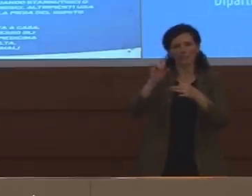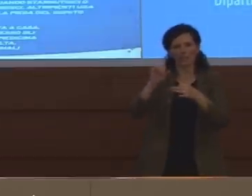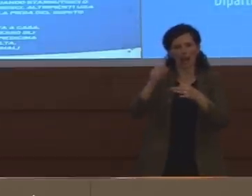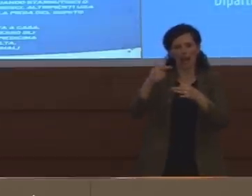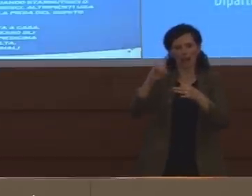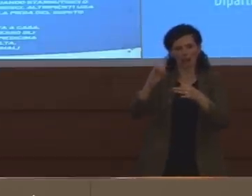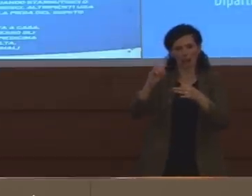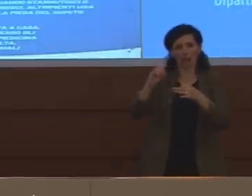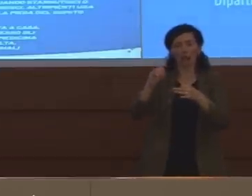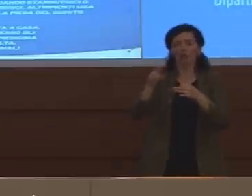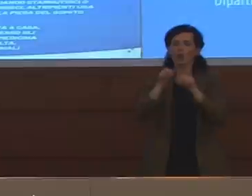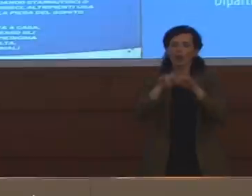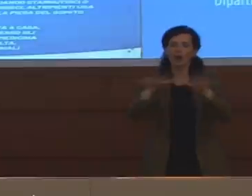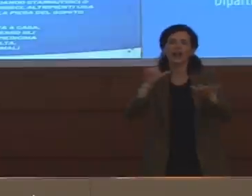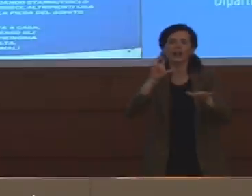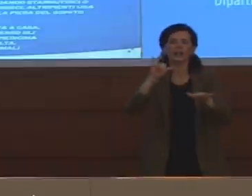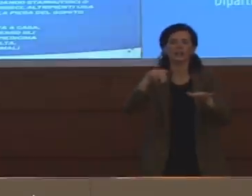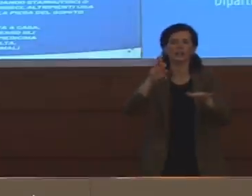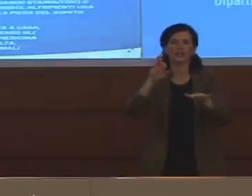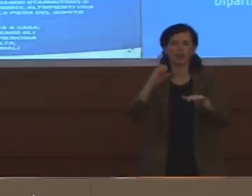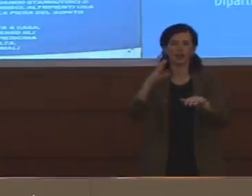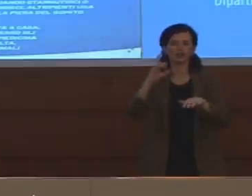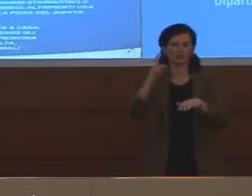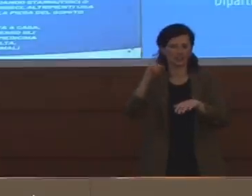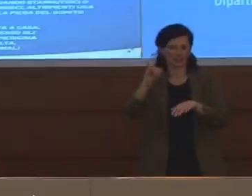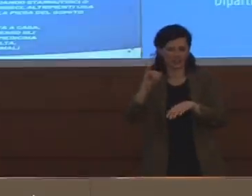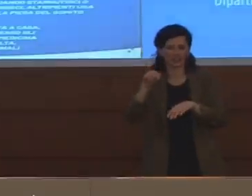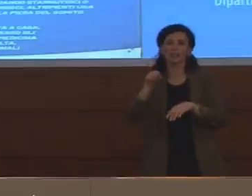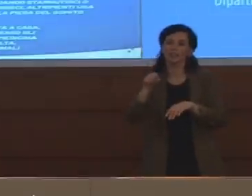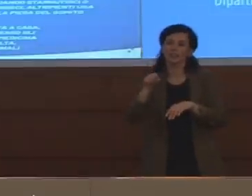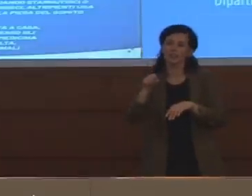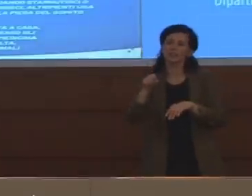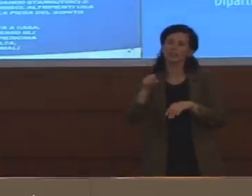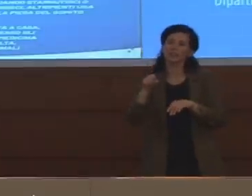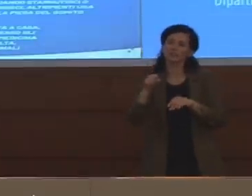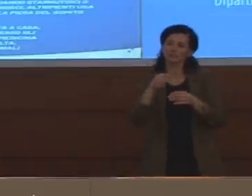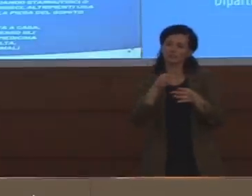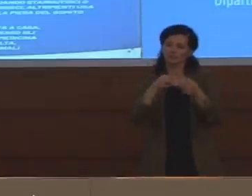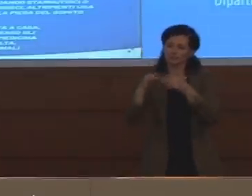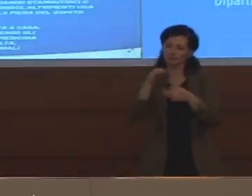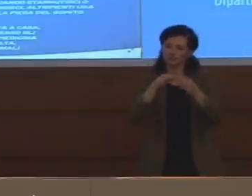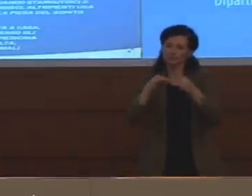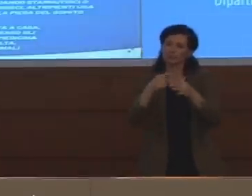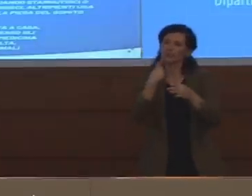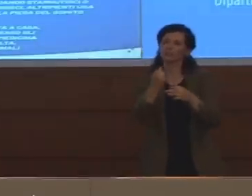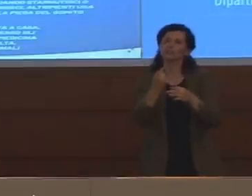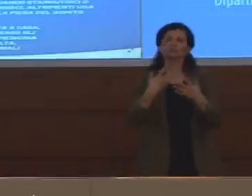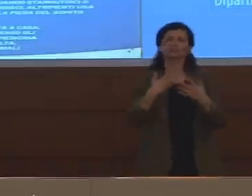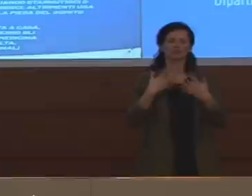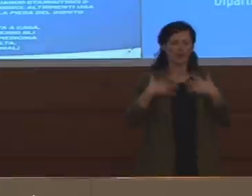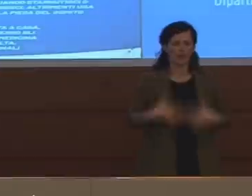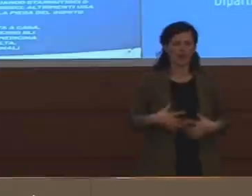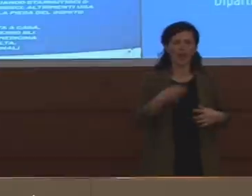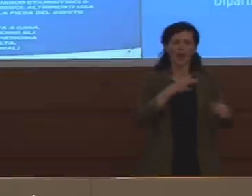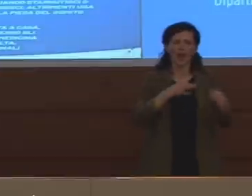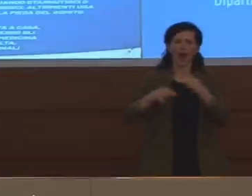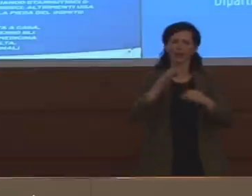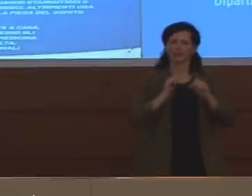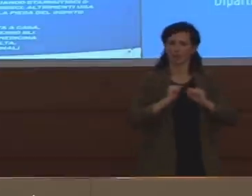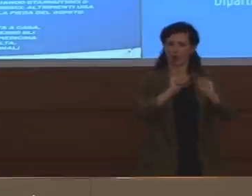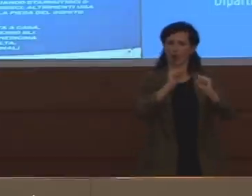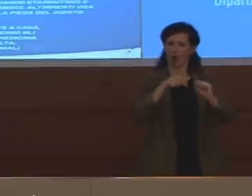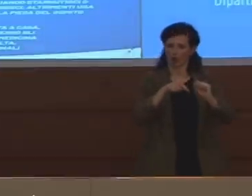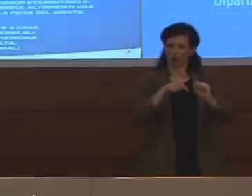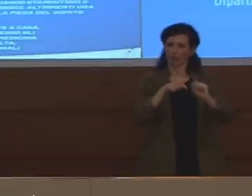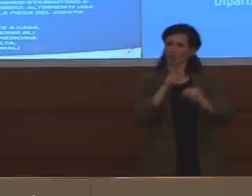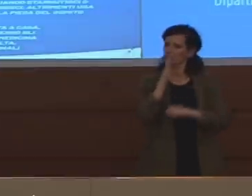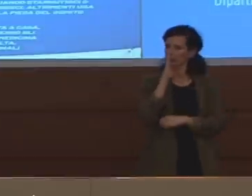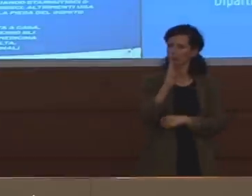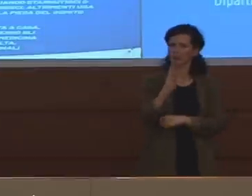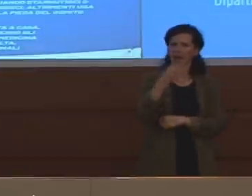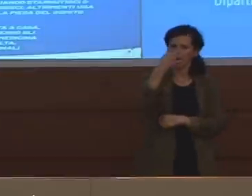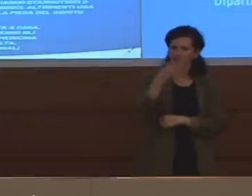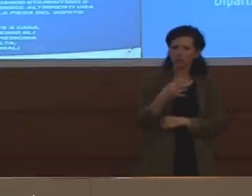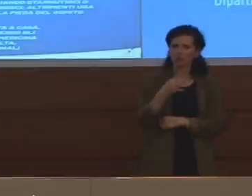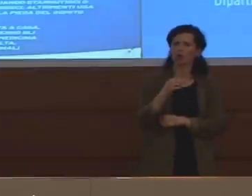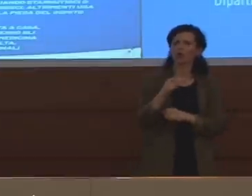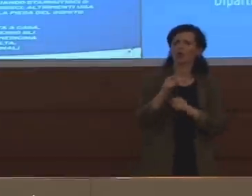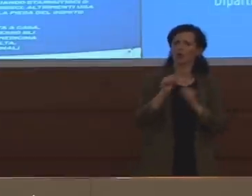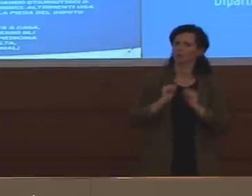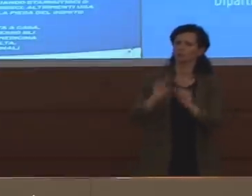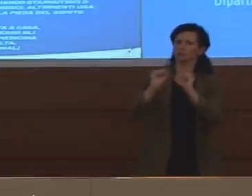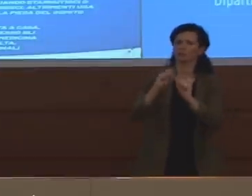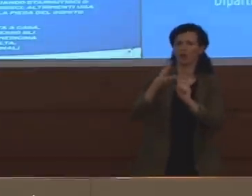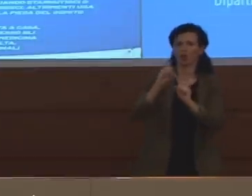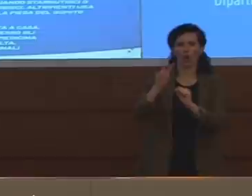t-linfociti. E quando parliamo di anticorpi diretti contro sars cov 2, parliamo di un